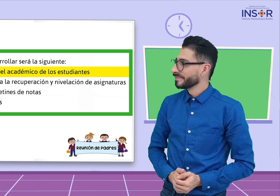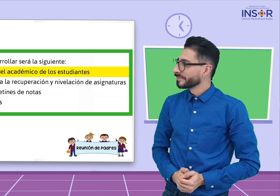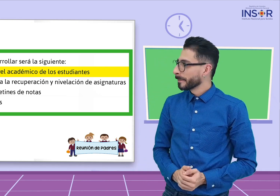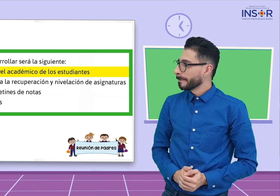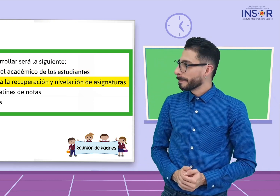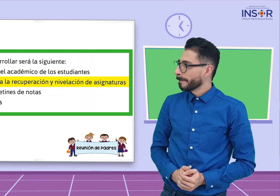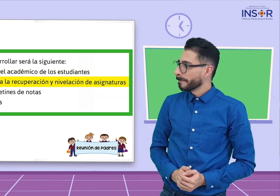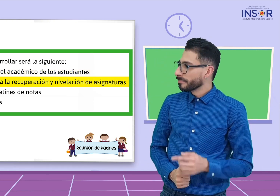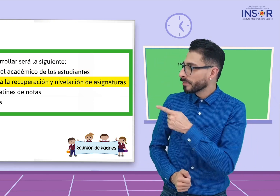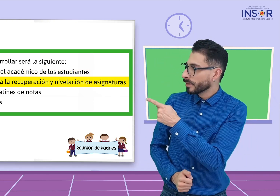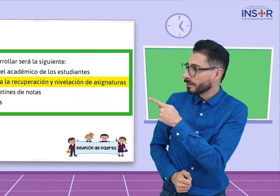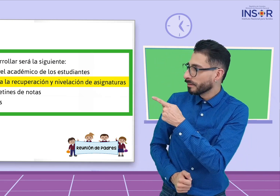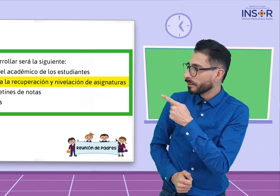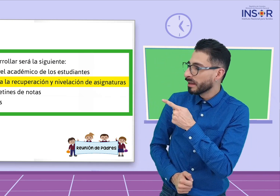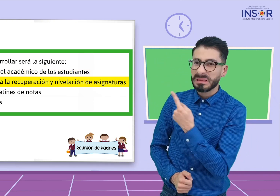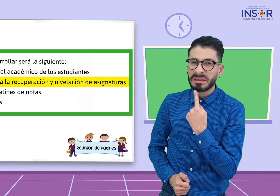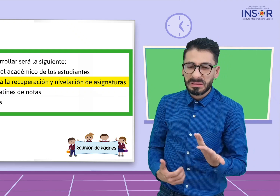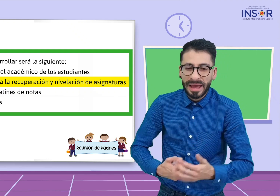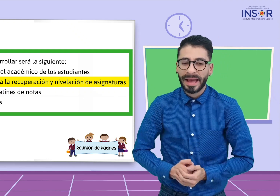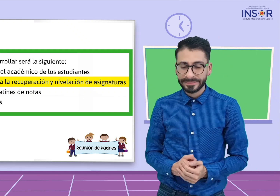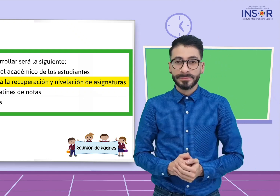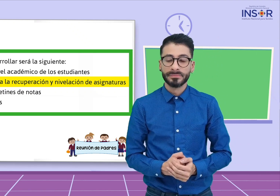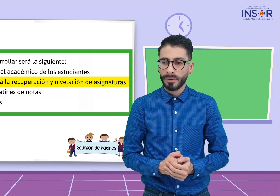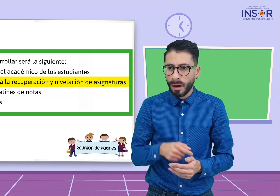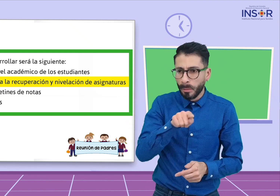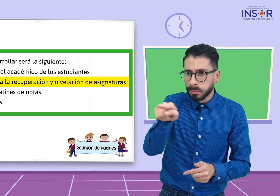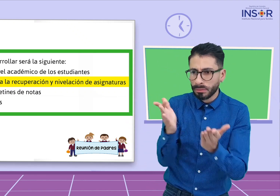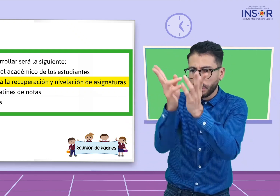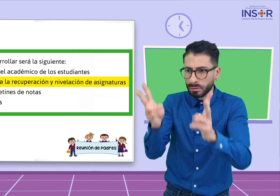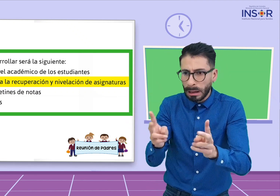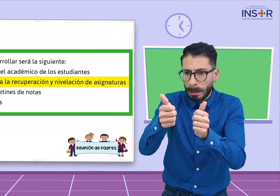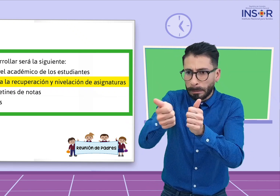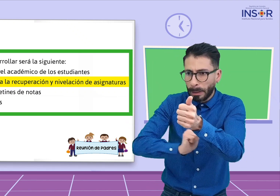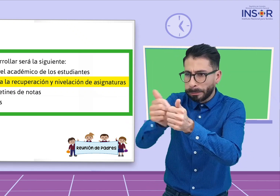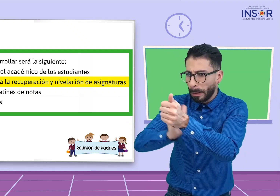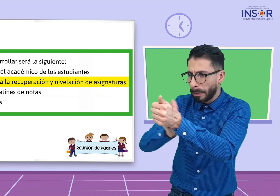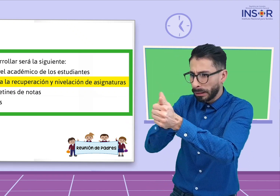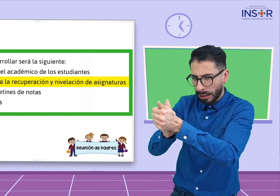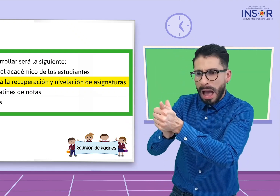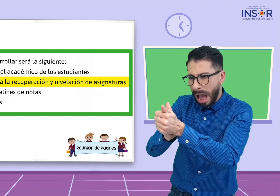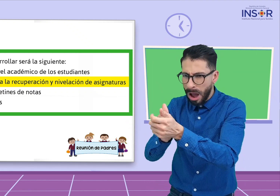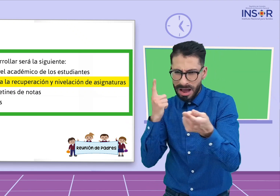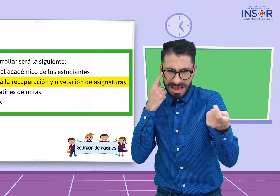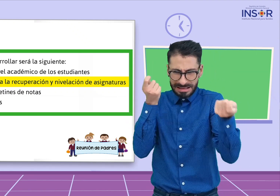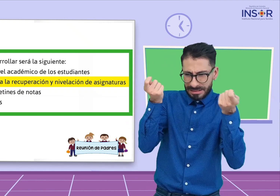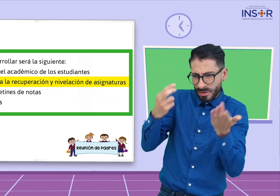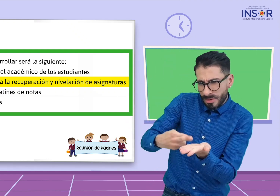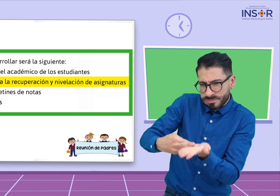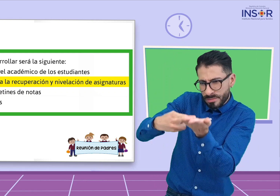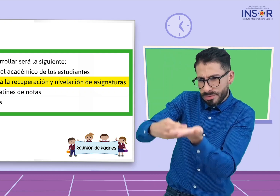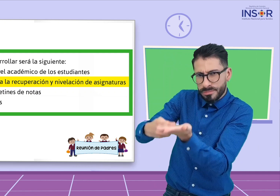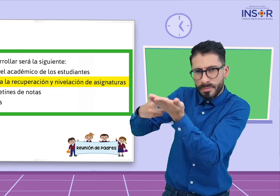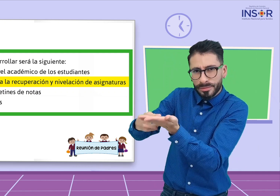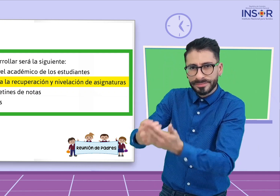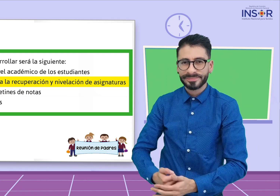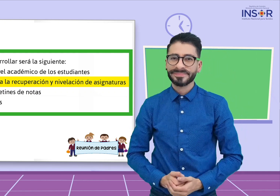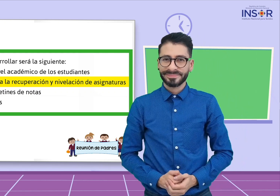Dice: "2- Estrategias para la recuperación y nivelación de asignaturas"